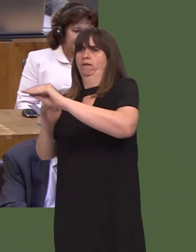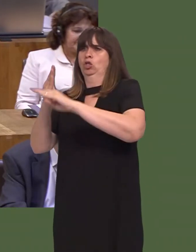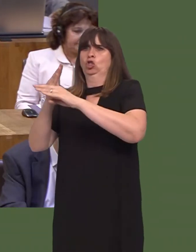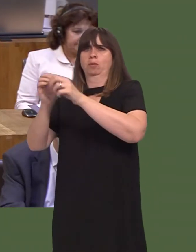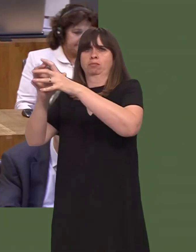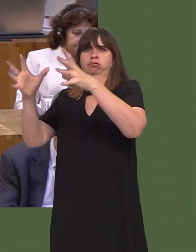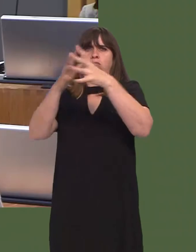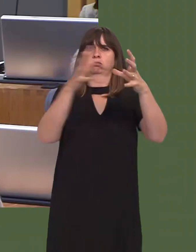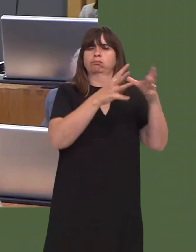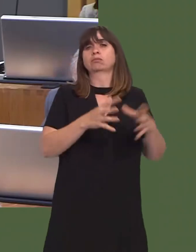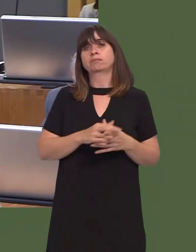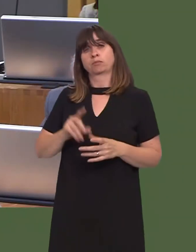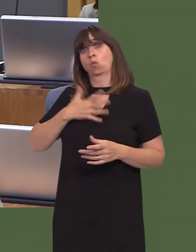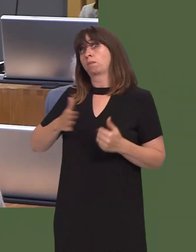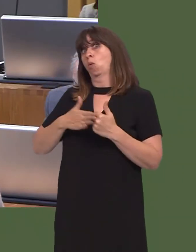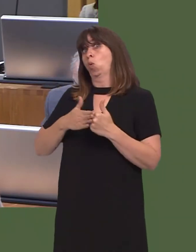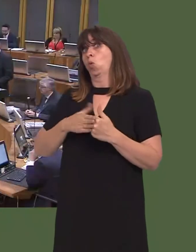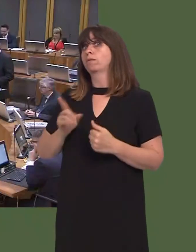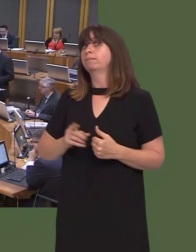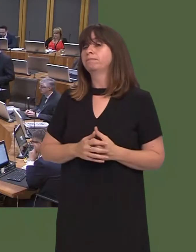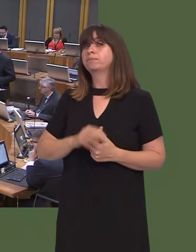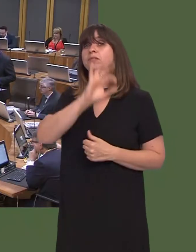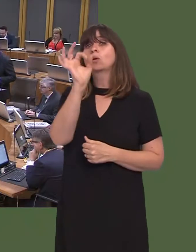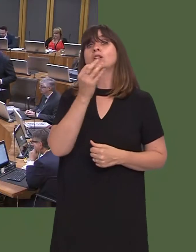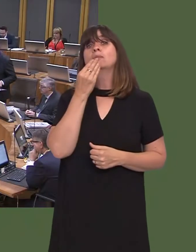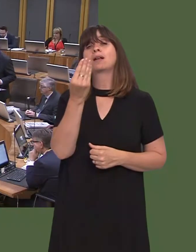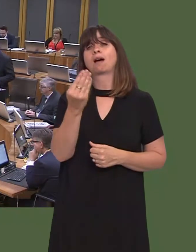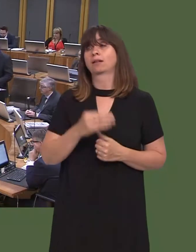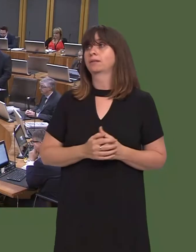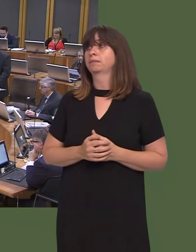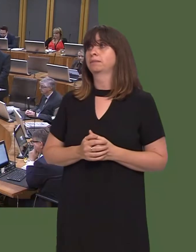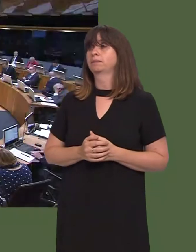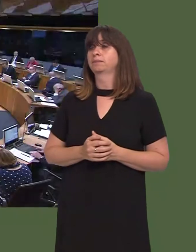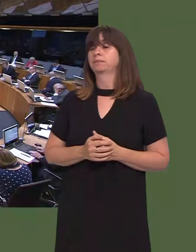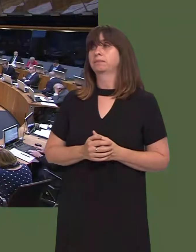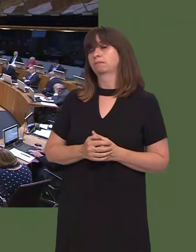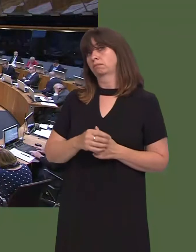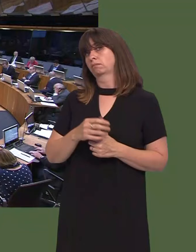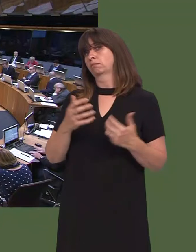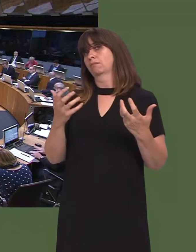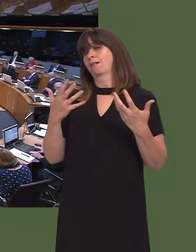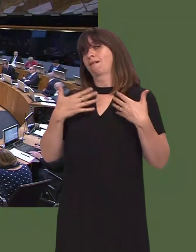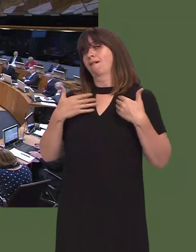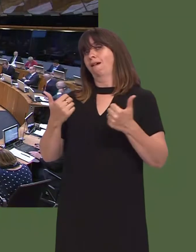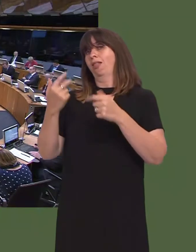Nick Ramsay: 9. Pa gamau y mae Llywodraeth Cymru yn eu cymryd i wella mynediad at wasanaethau